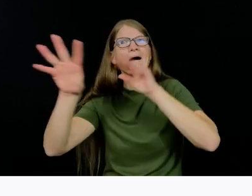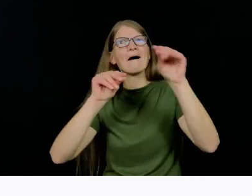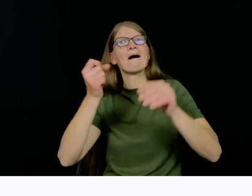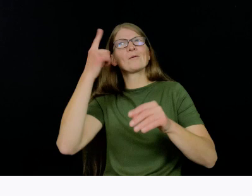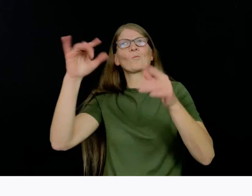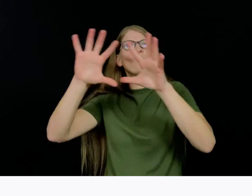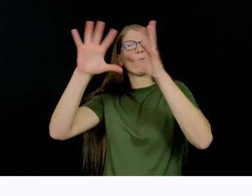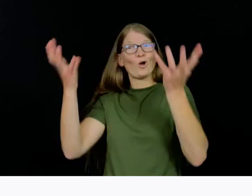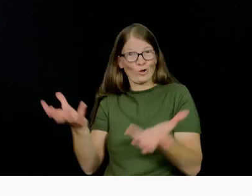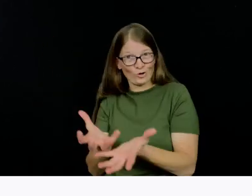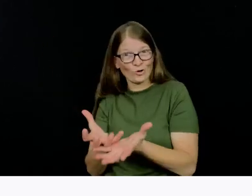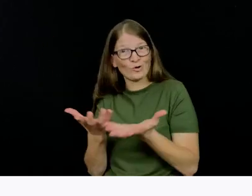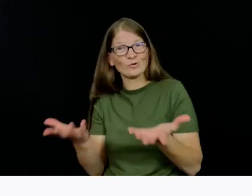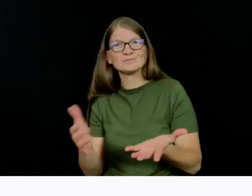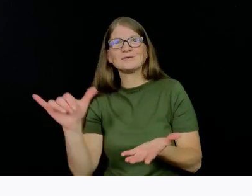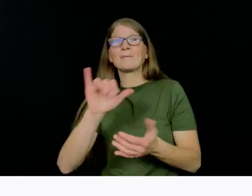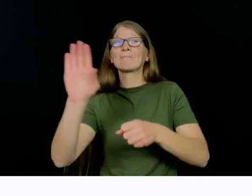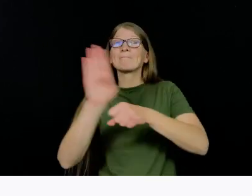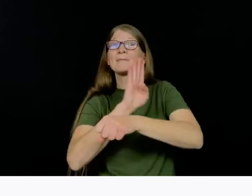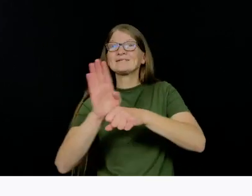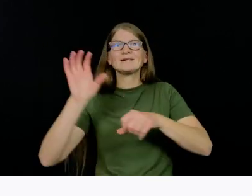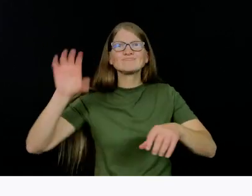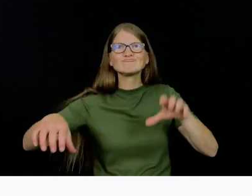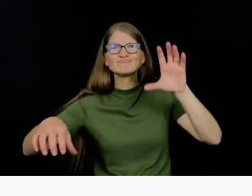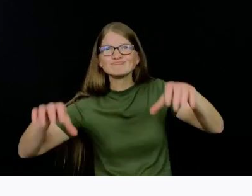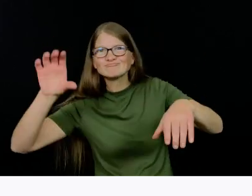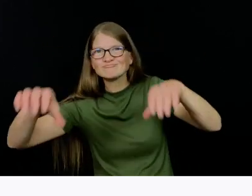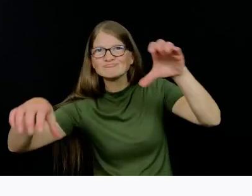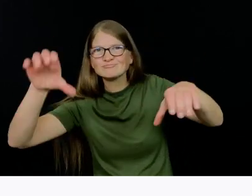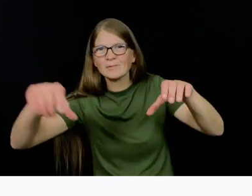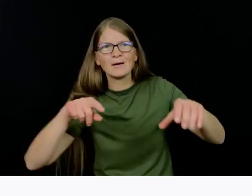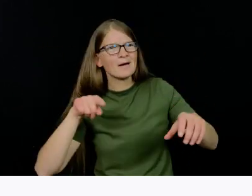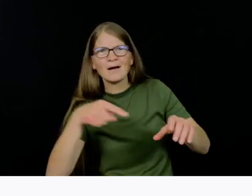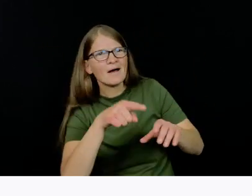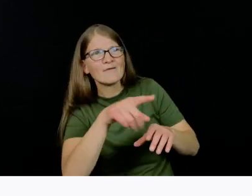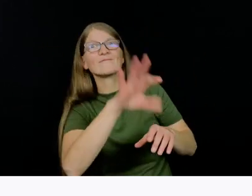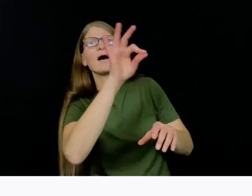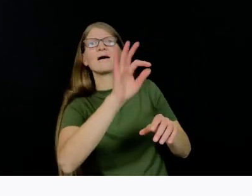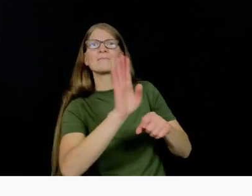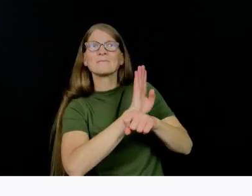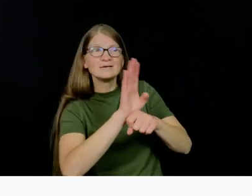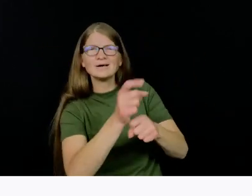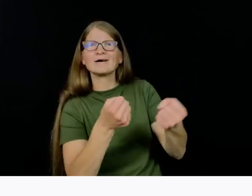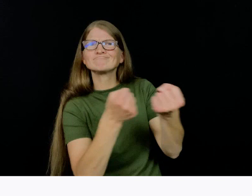كما تساعدهم على وضع الأنشطة التجارية على الخريطة حتى يتمكّنوا من إيجاد المتاجر المحلية ودعمها